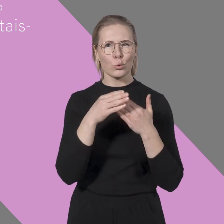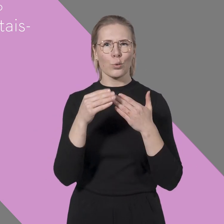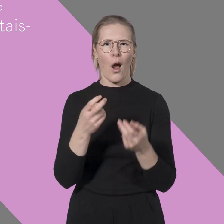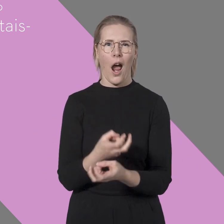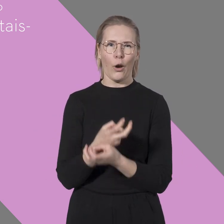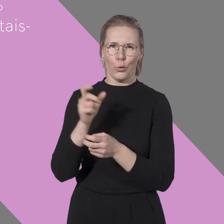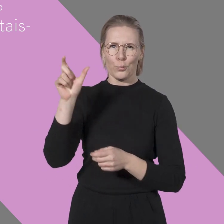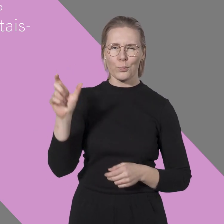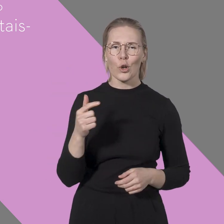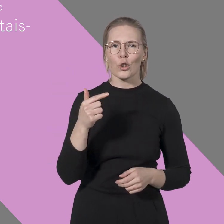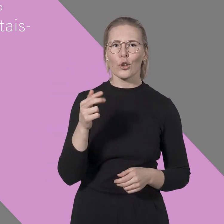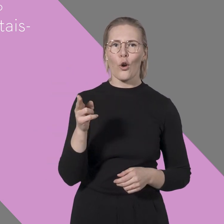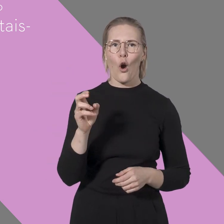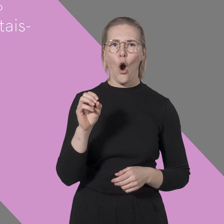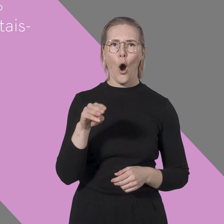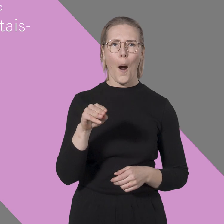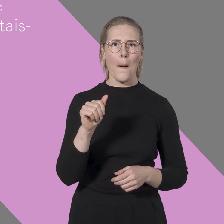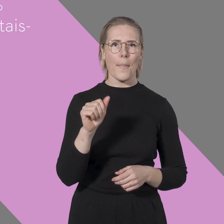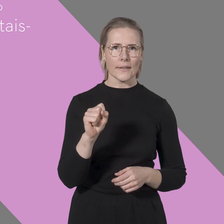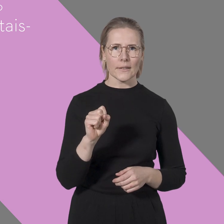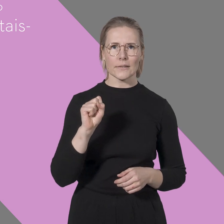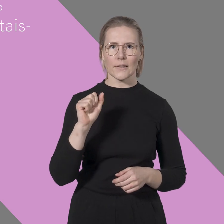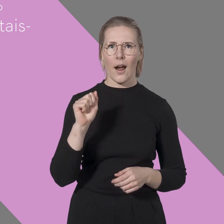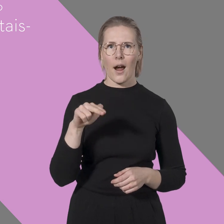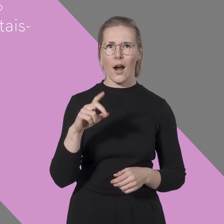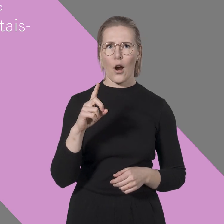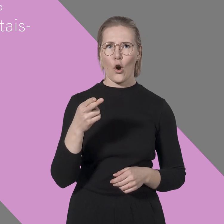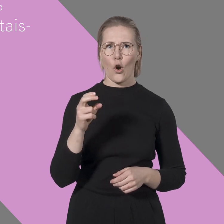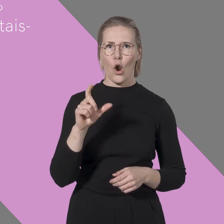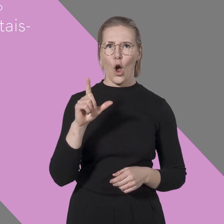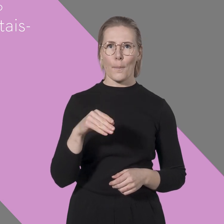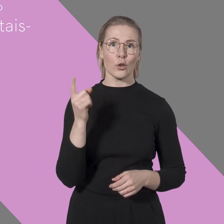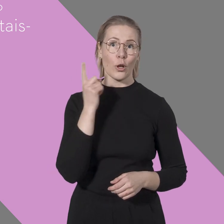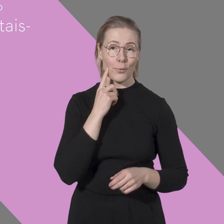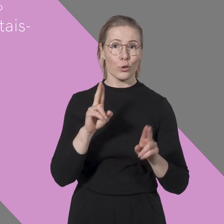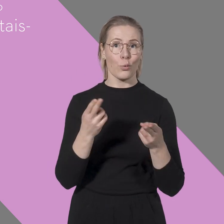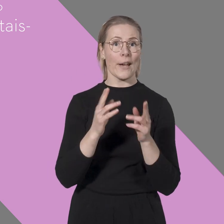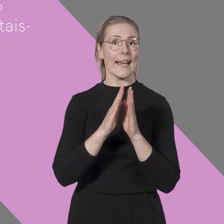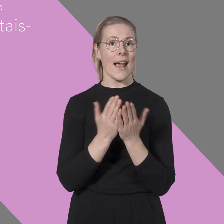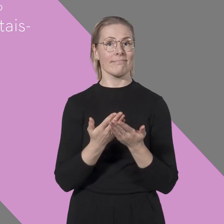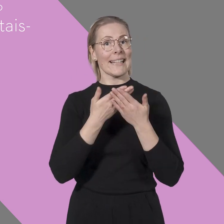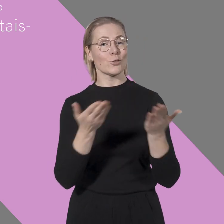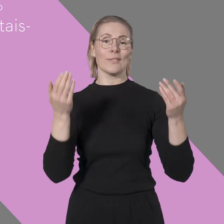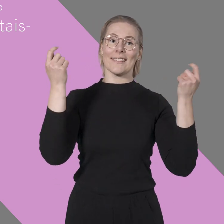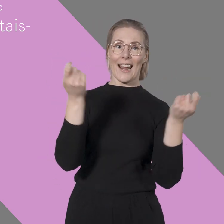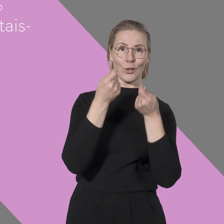uutisankkuri Thomas Sandholmin uuden kirjan esittelytilaisuus.